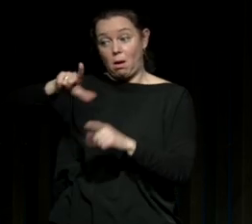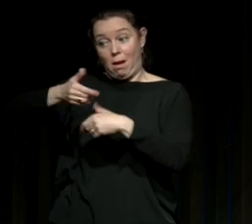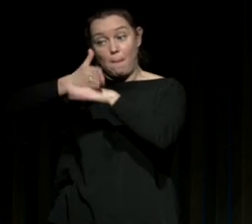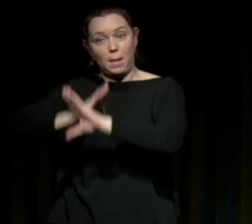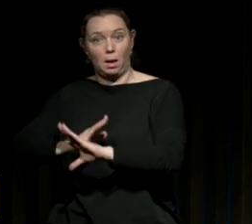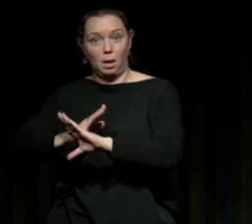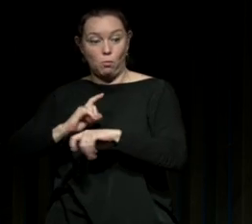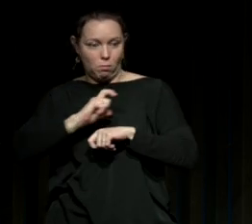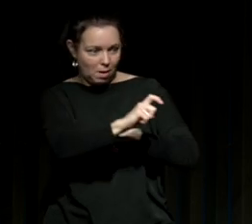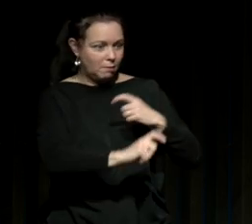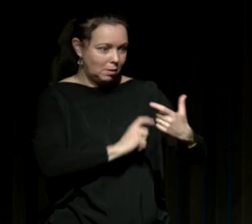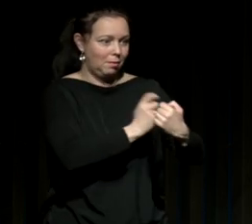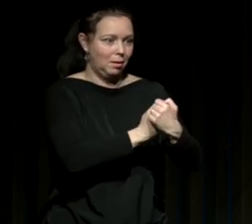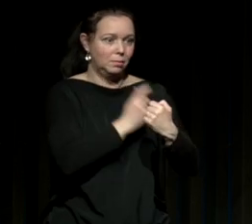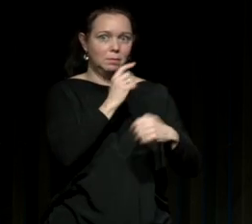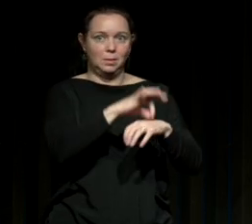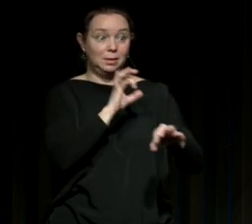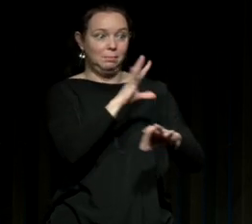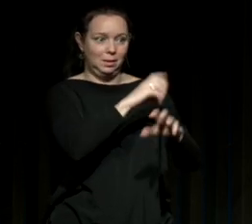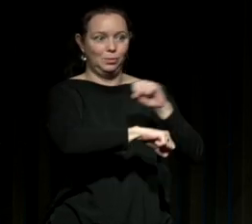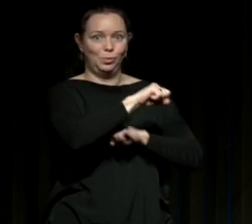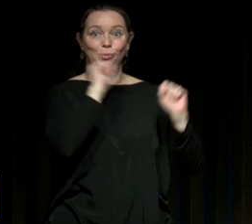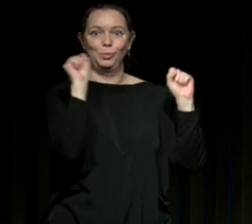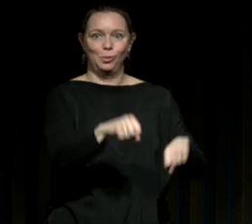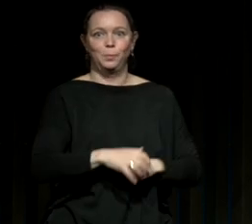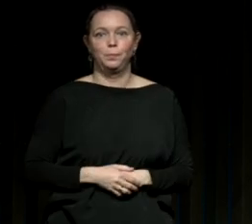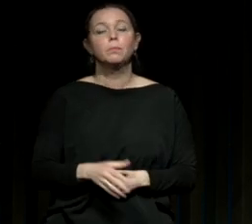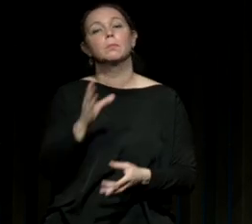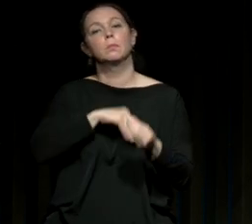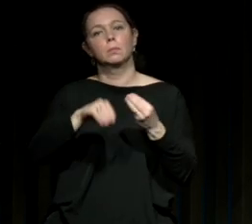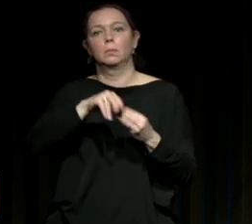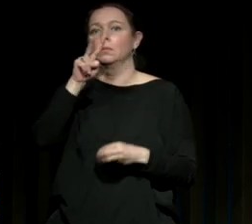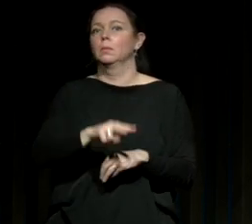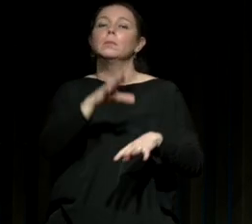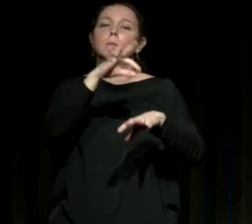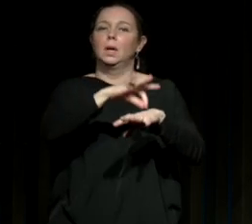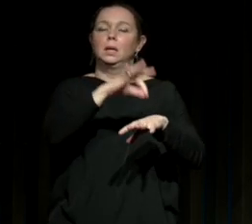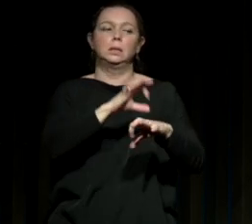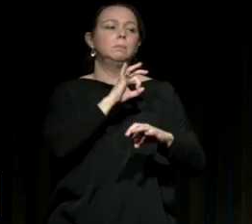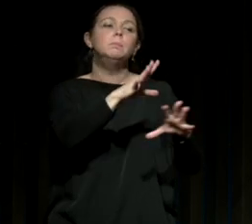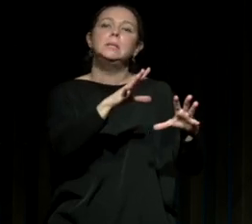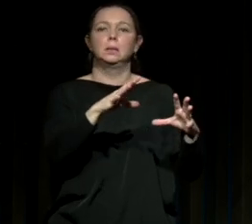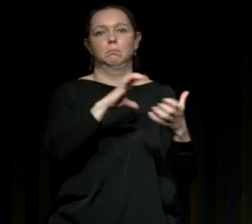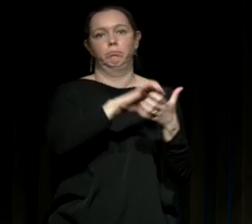maladie d'autant que c'est une maladie complexe sur ce schéma qui est volontairement illisible